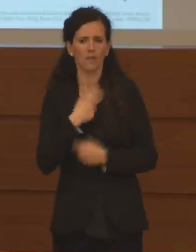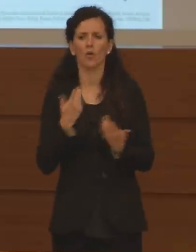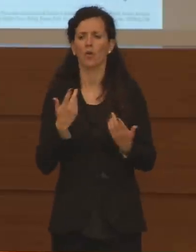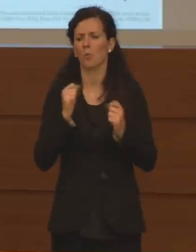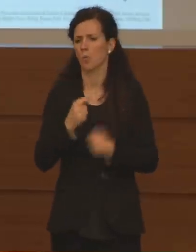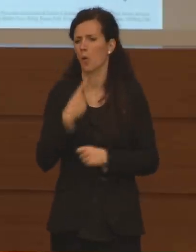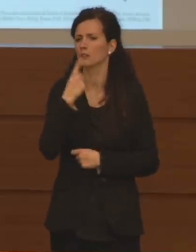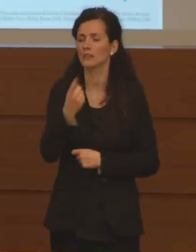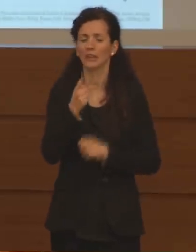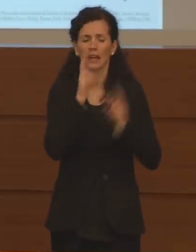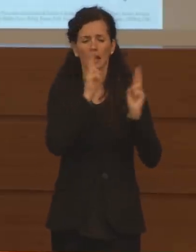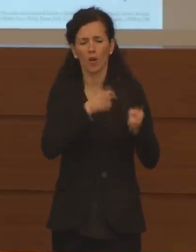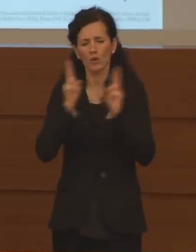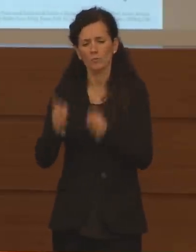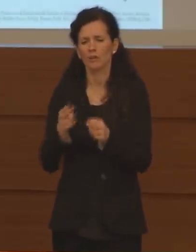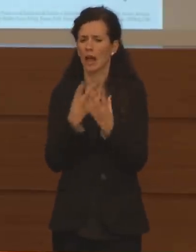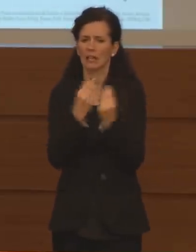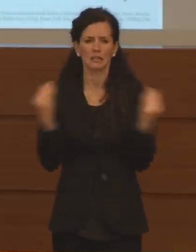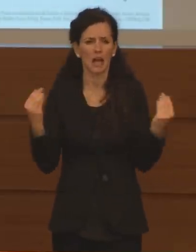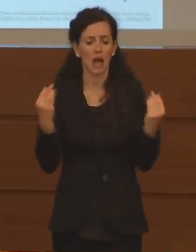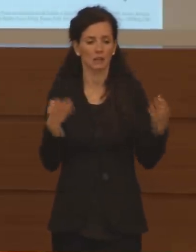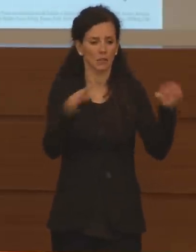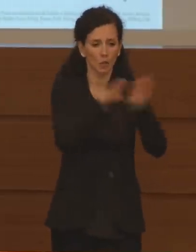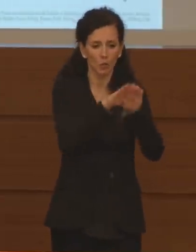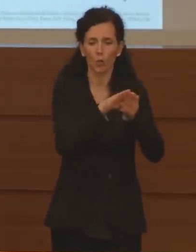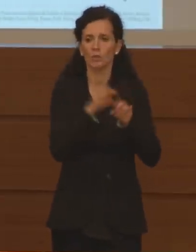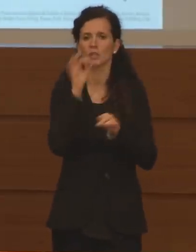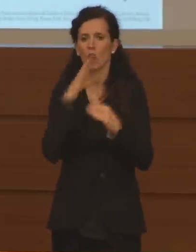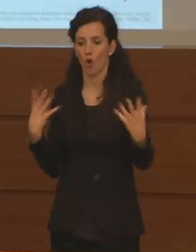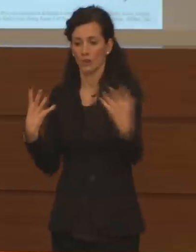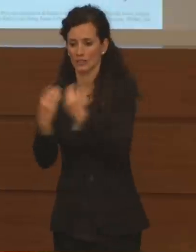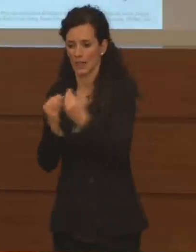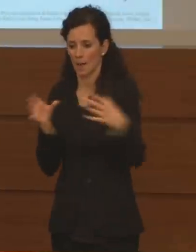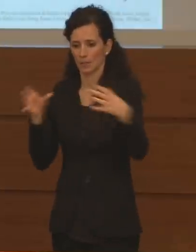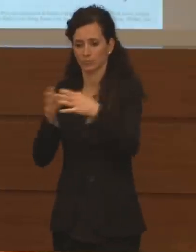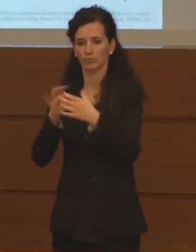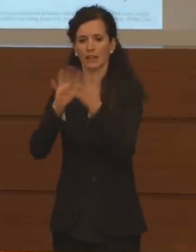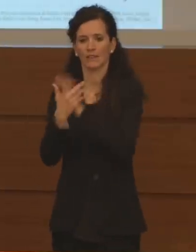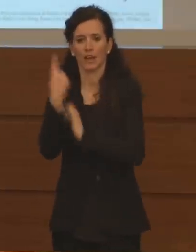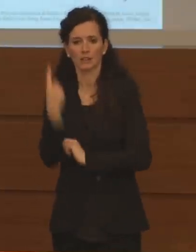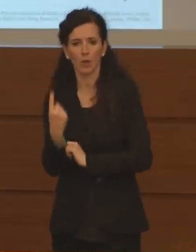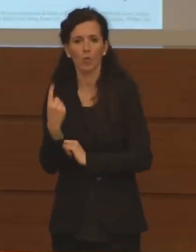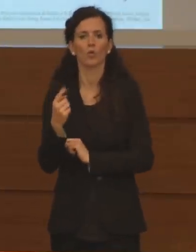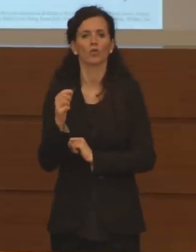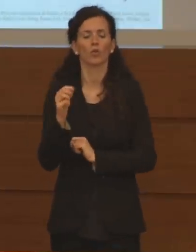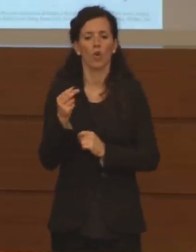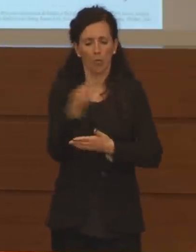sono state chiuse, accorpate, piani che sono chiusi negli ospedali anche più